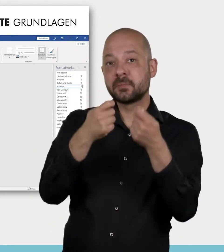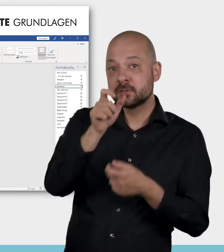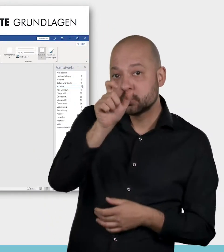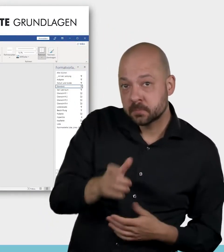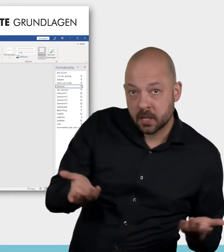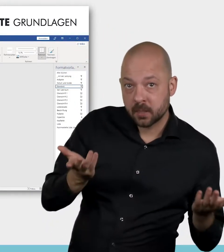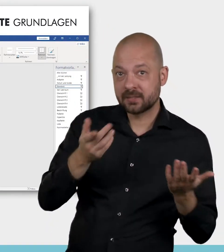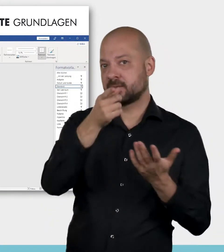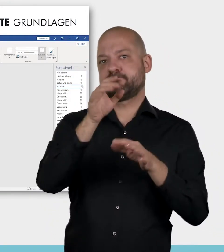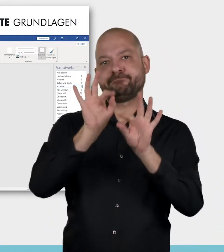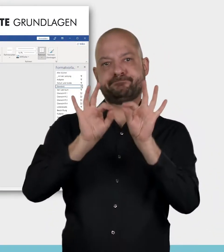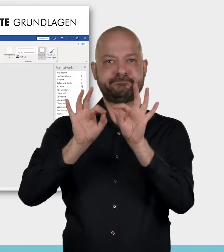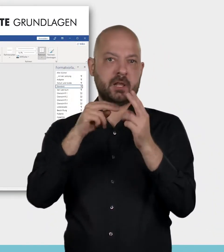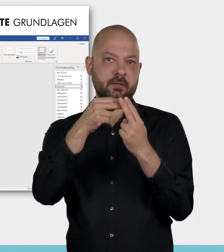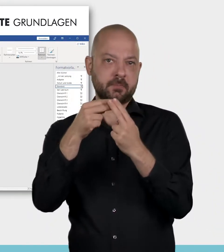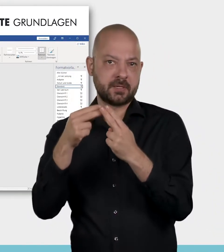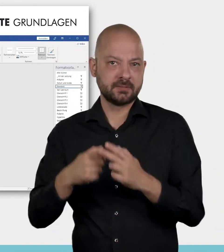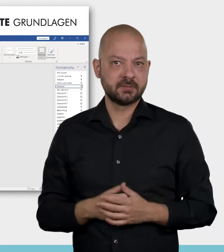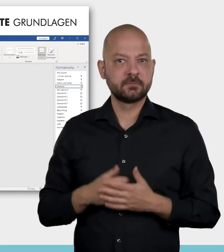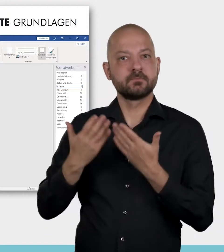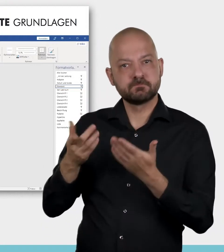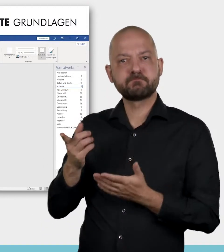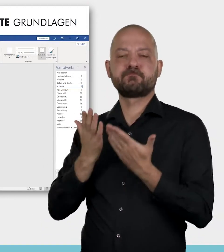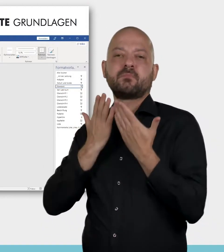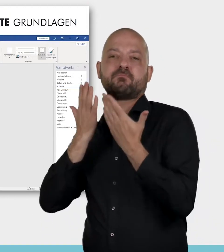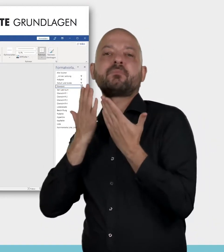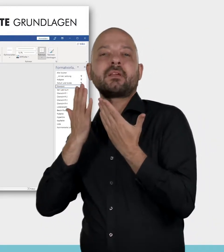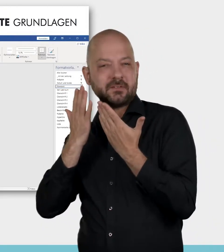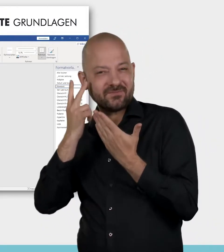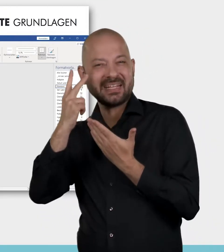Damit die Vorlesesoftware Ihren Text mit der korrekten Sprachbetonung vorliest,